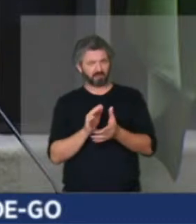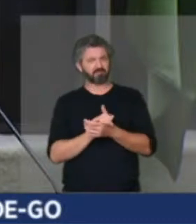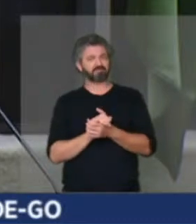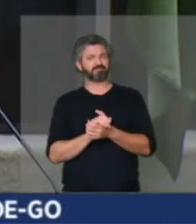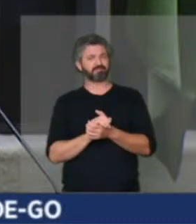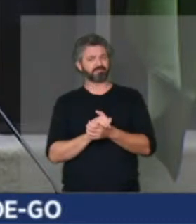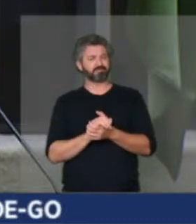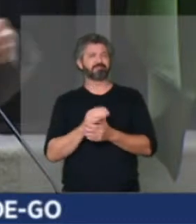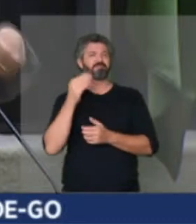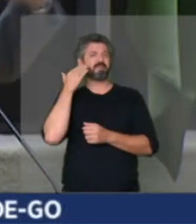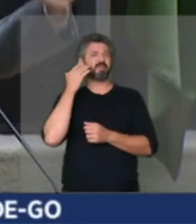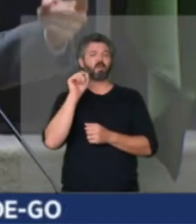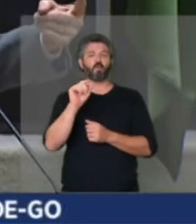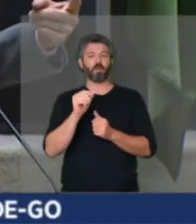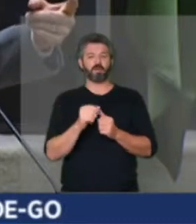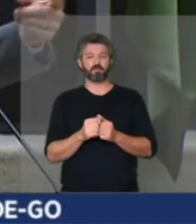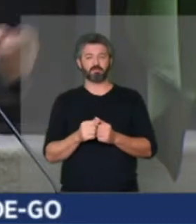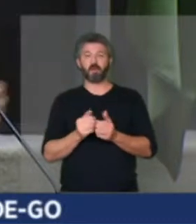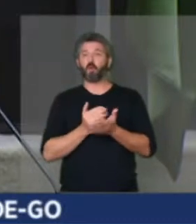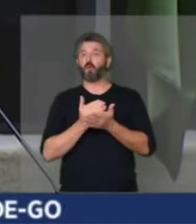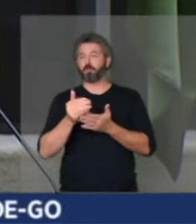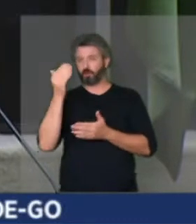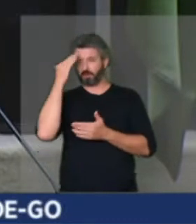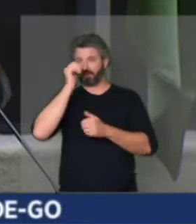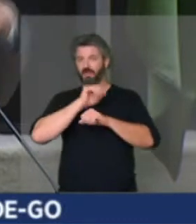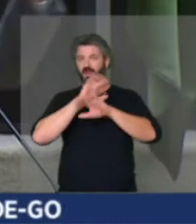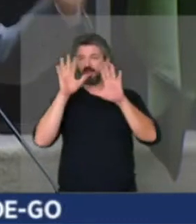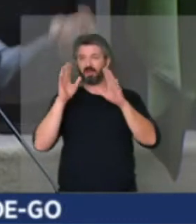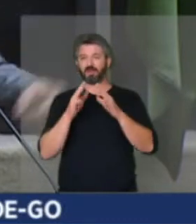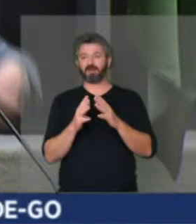ENTENDEMOS... E PASSAMOS A ENTENDER... E É IÃOTIVOG GRANDE REFLEXÃO PORQUE É QUE